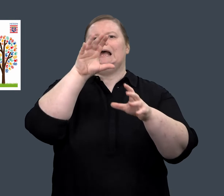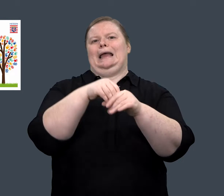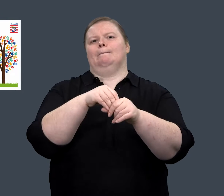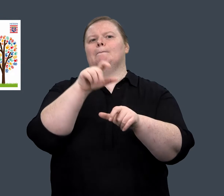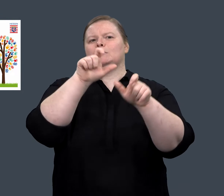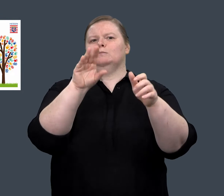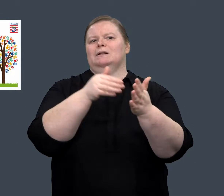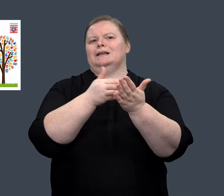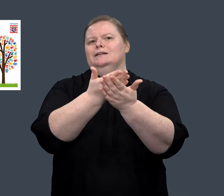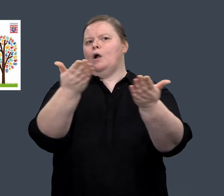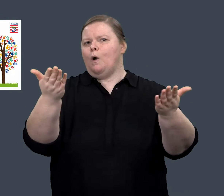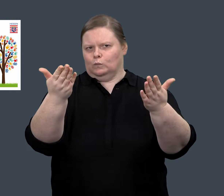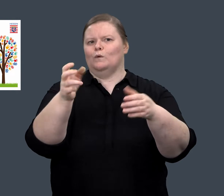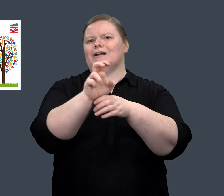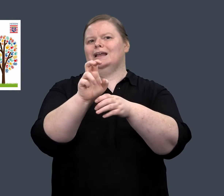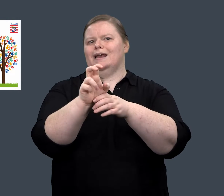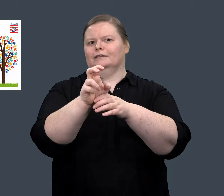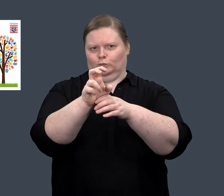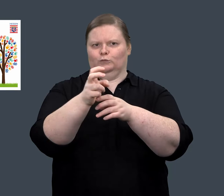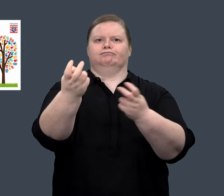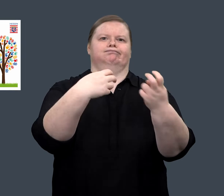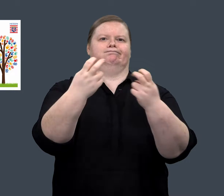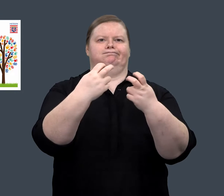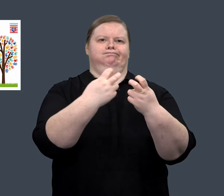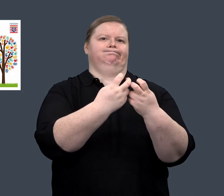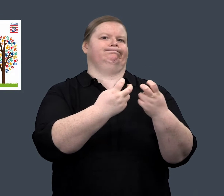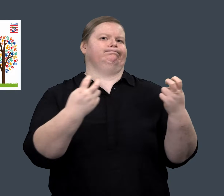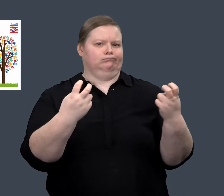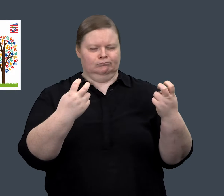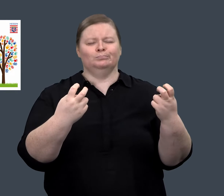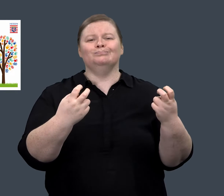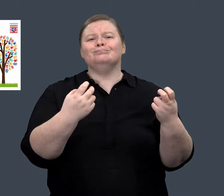der Menschen mit Behinderungen.